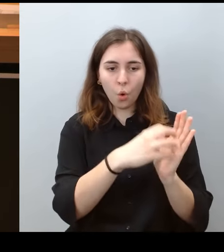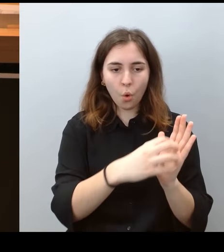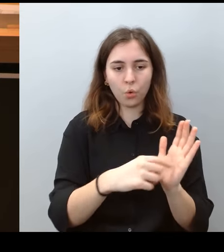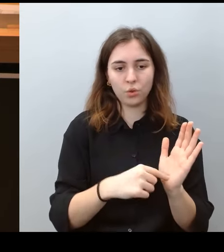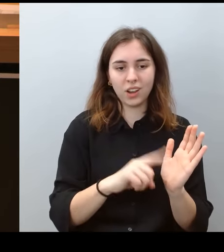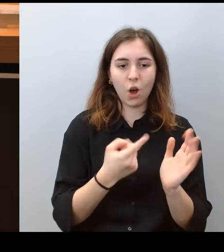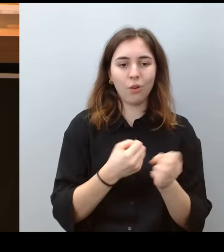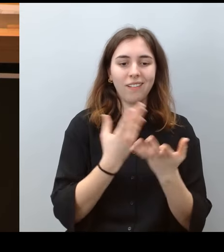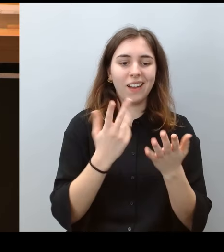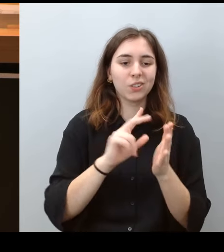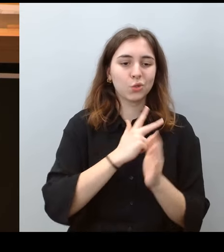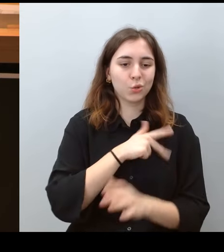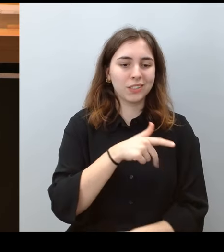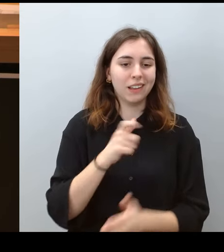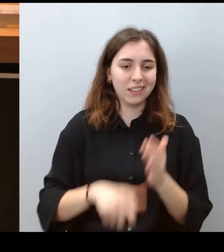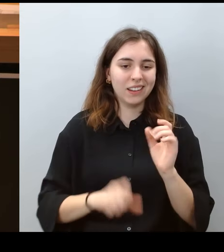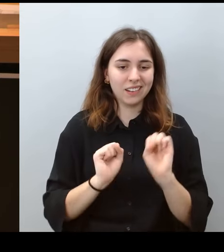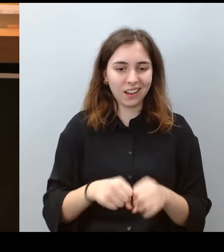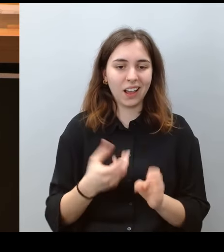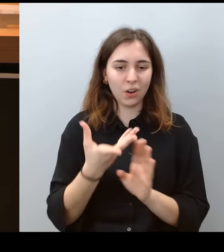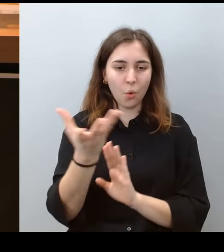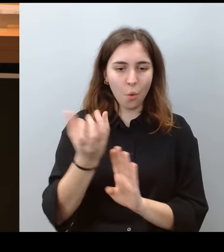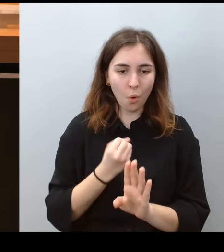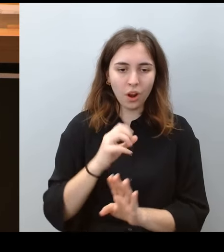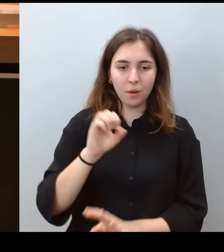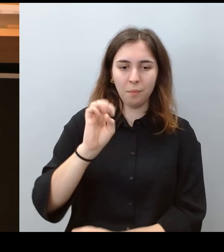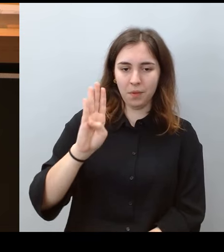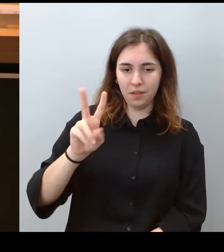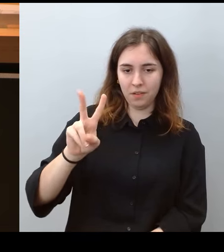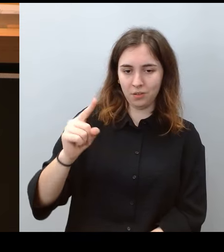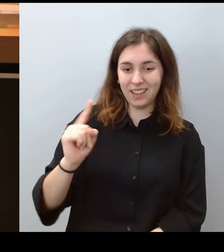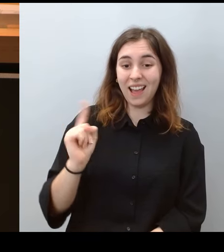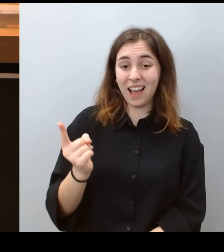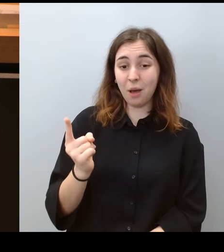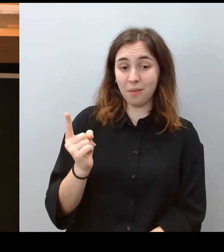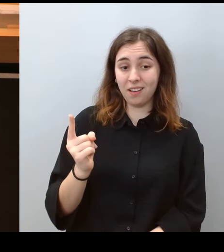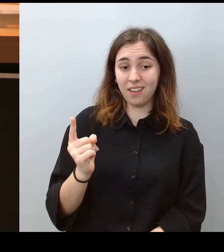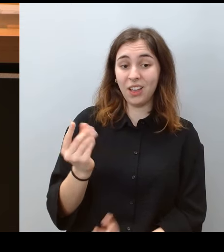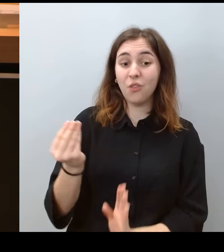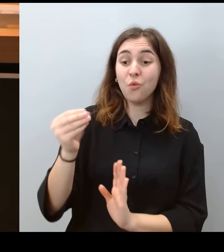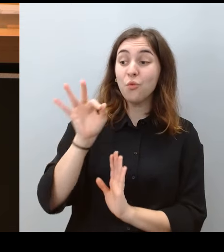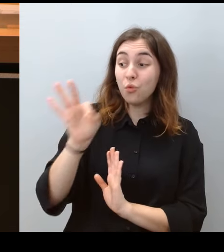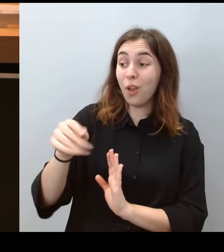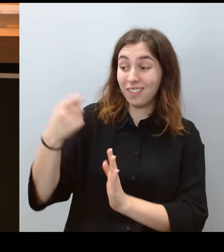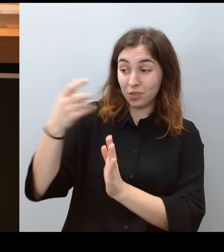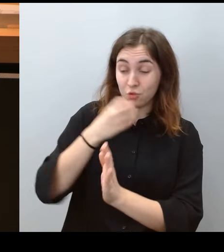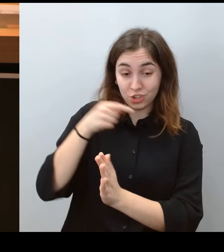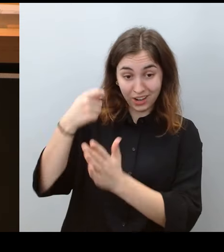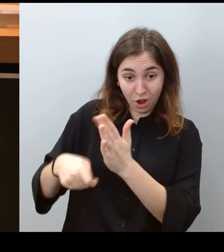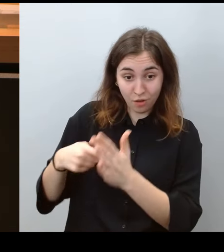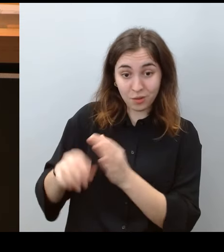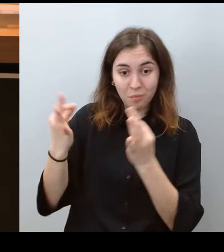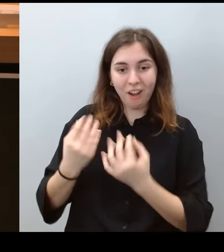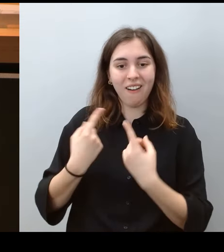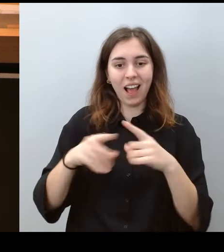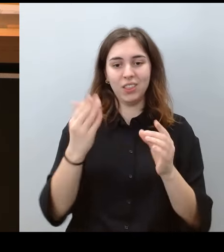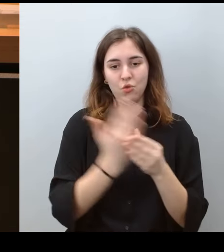Aber für den Kauf benötigen Sie nun noch ein weiteres Dokument die Vbb Kundenkarte. Diese Karte müssen Sie online